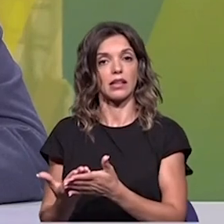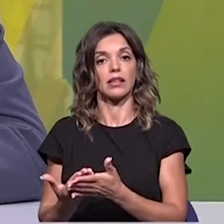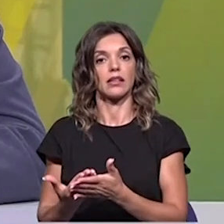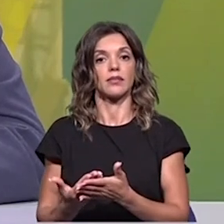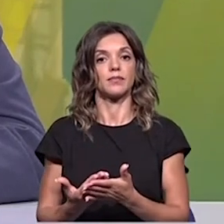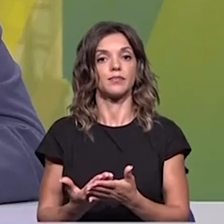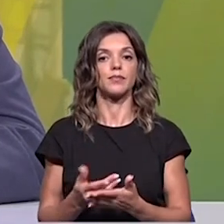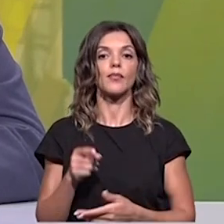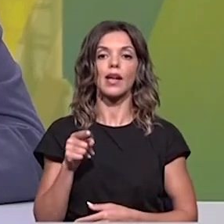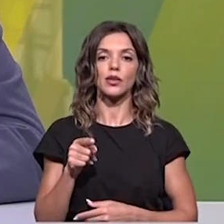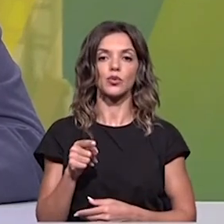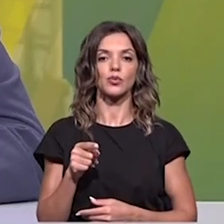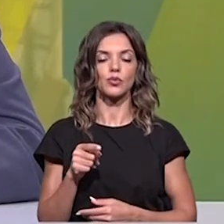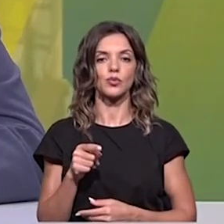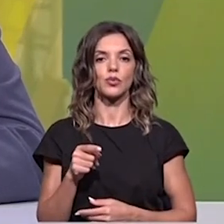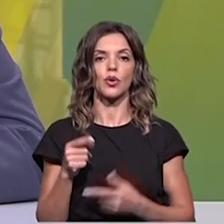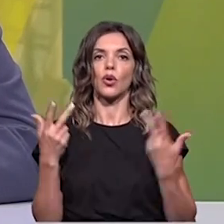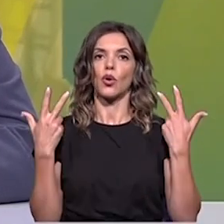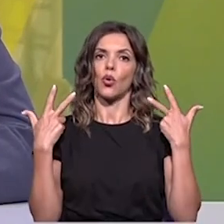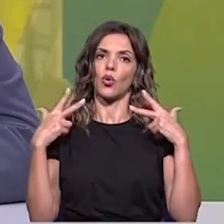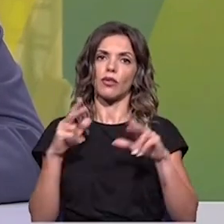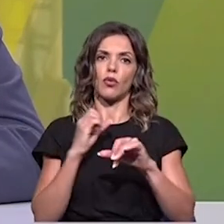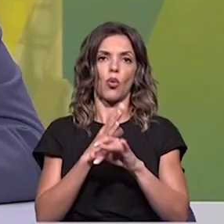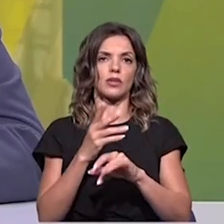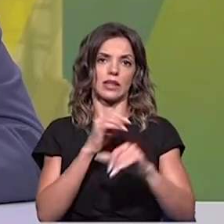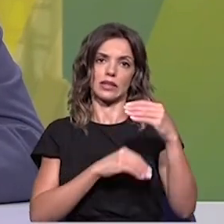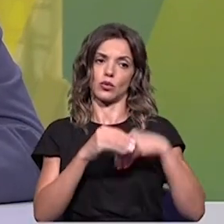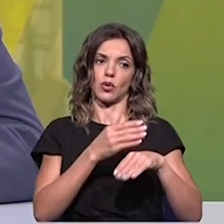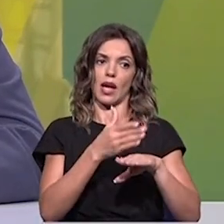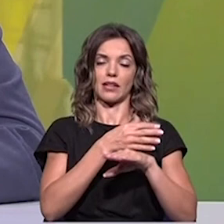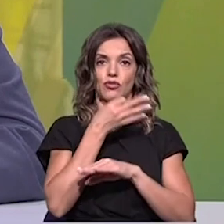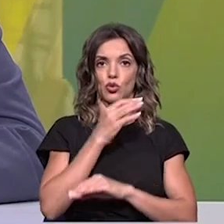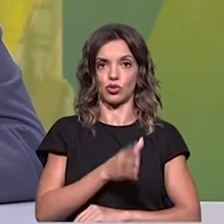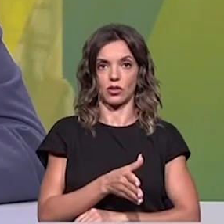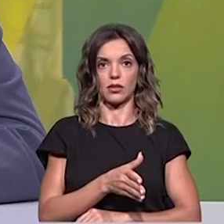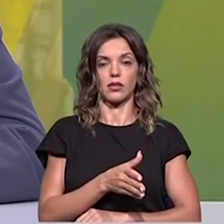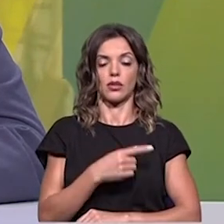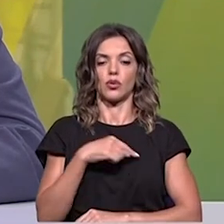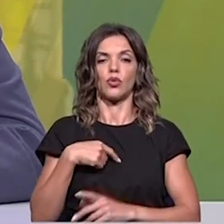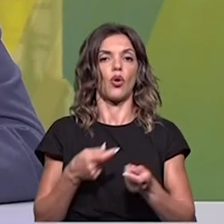e isto leva àquilo de que o LIVRE já noutras eleições tinha falado: nós não organizamos a casa que nós temos,